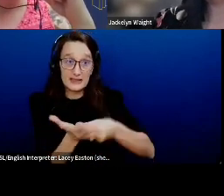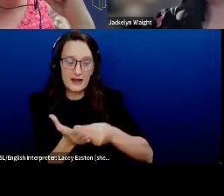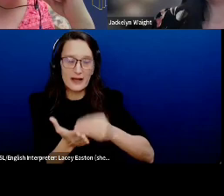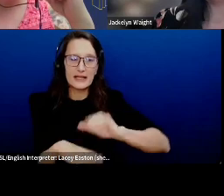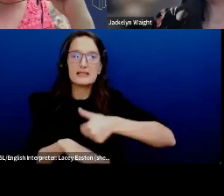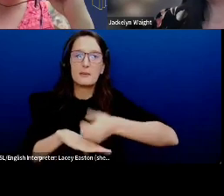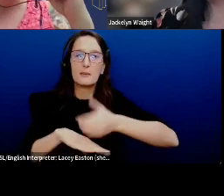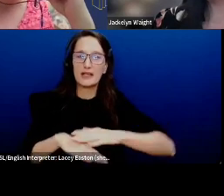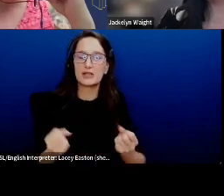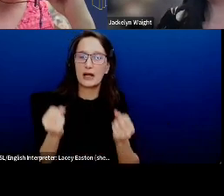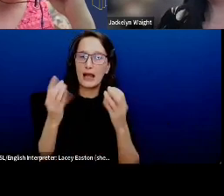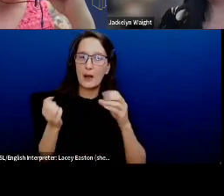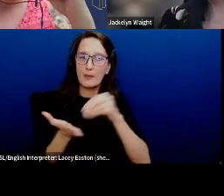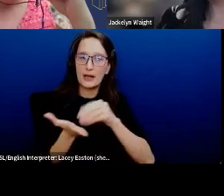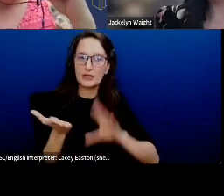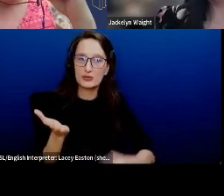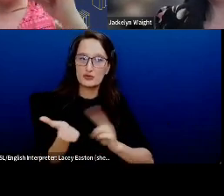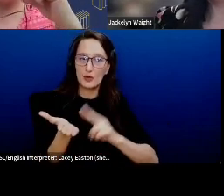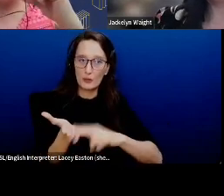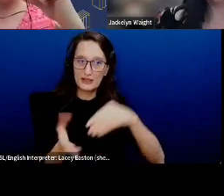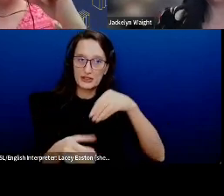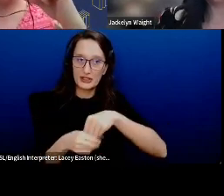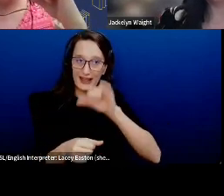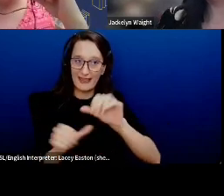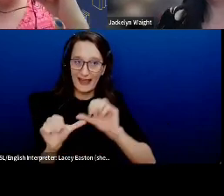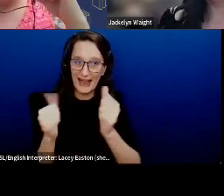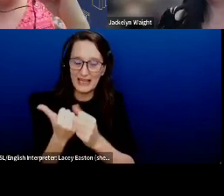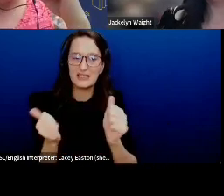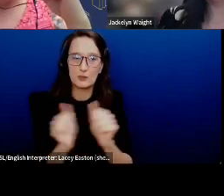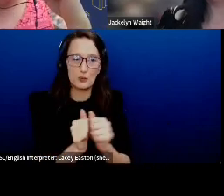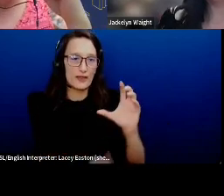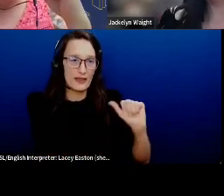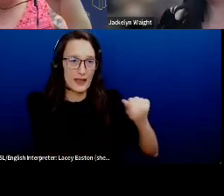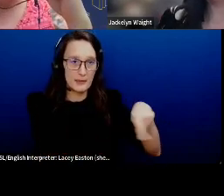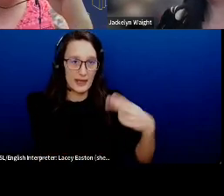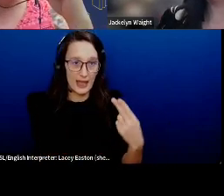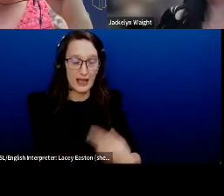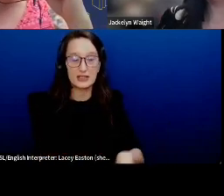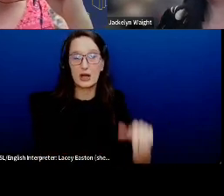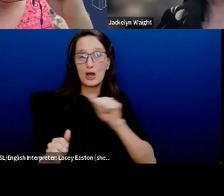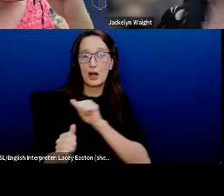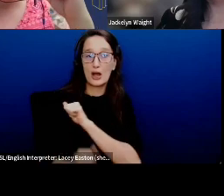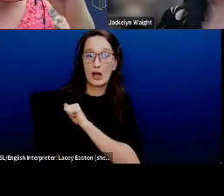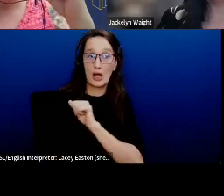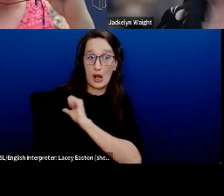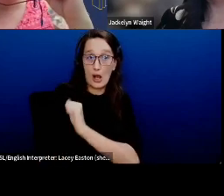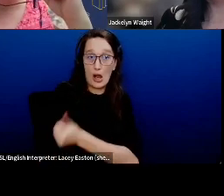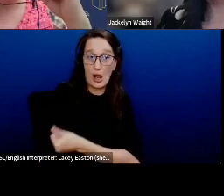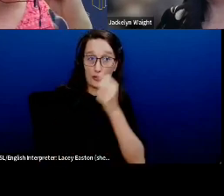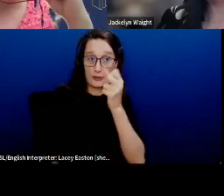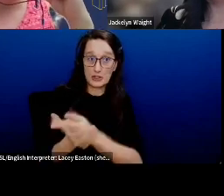en APH. Una persona autorizada puede usar IMODS para realizar pedidos de productos y servicios de APH